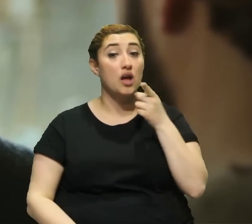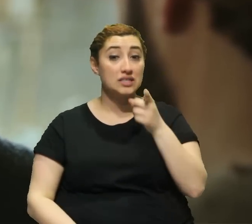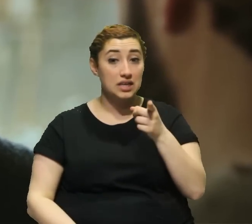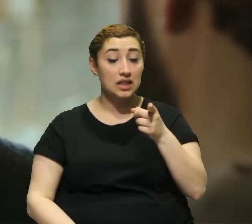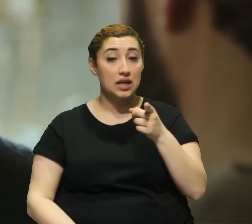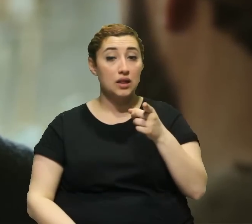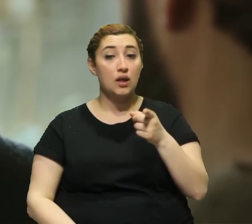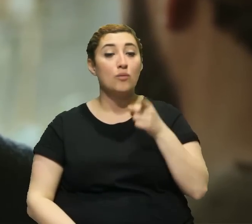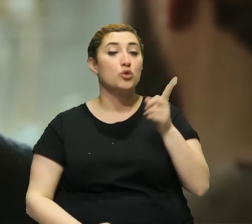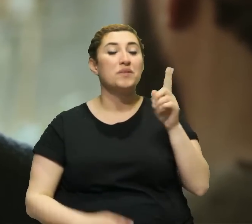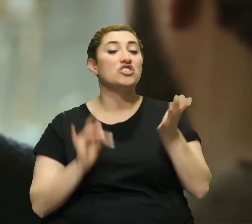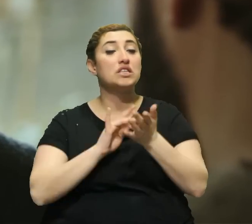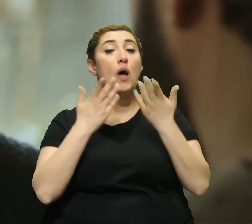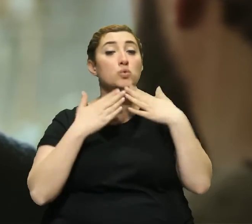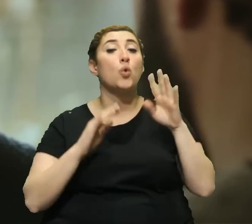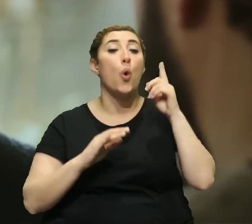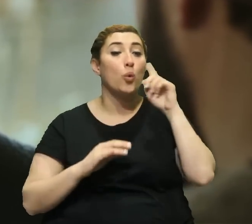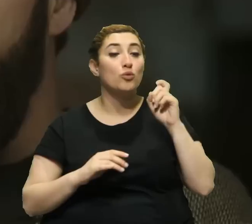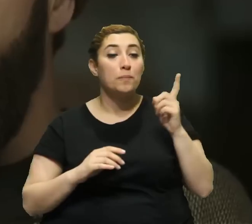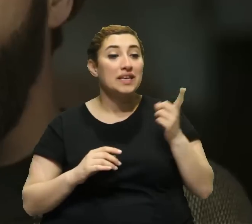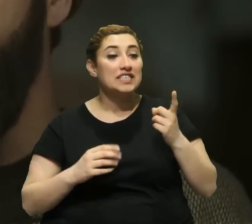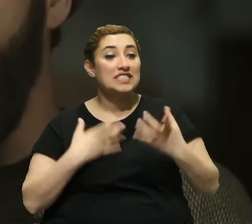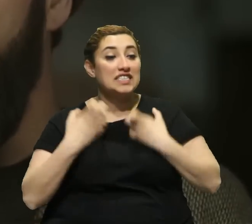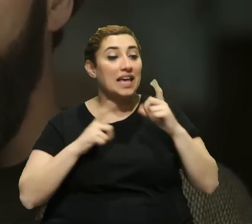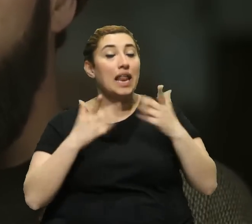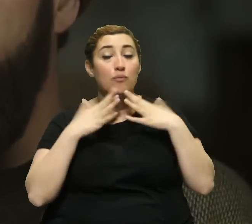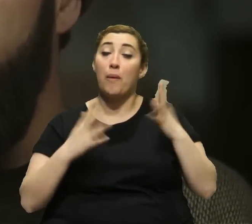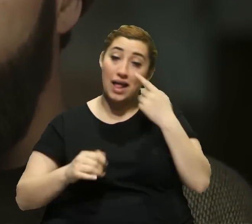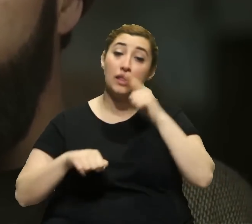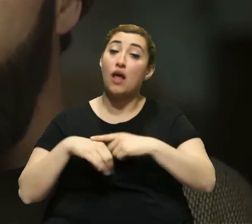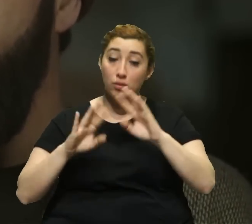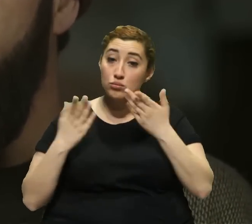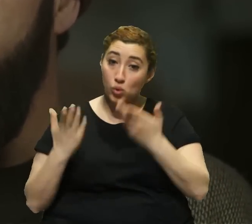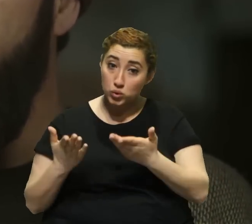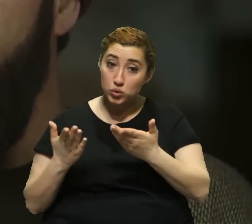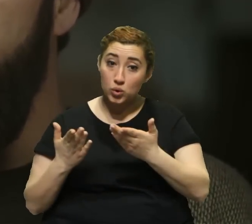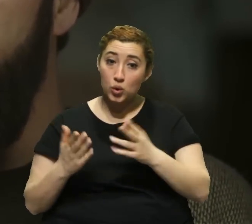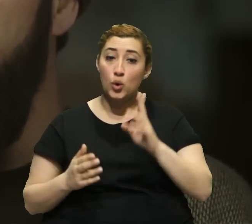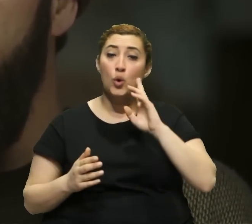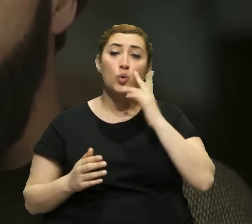...yok mu ola bunun bir cezası, bir ceremesi? Mademki inandıramayız yazın günahımızı...